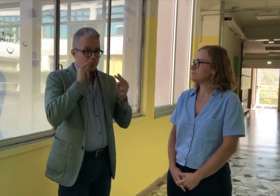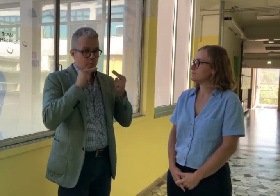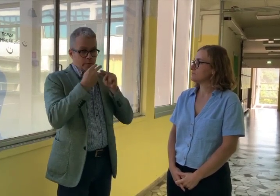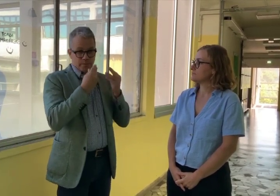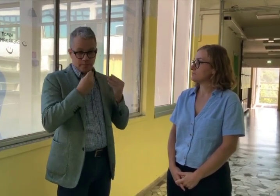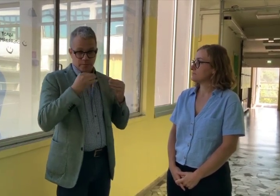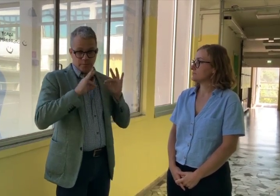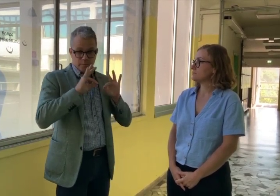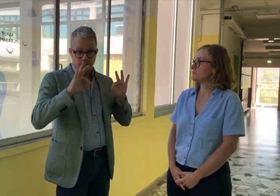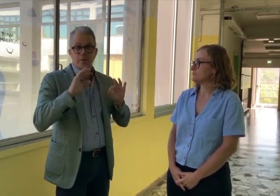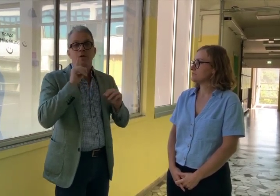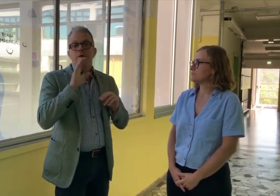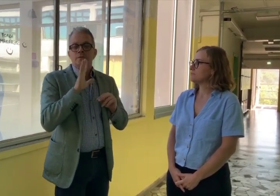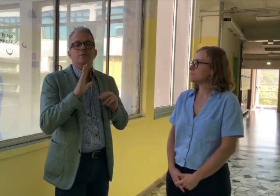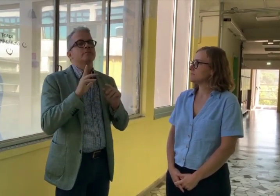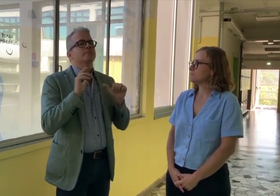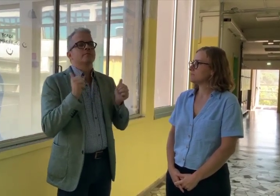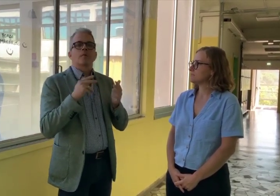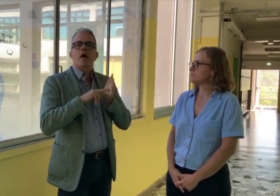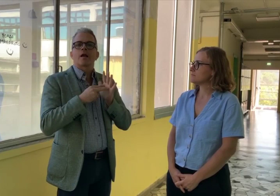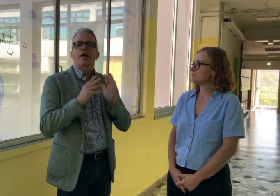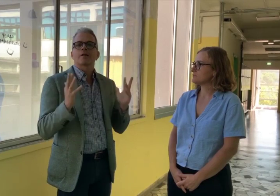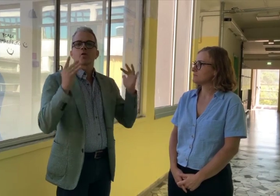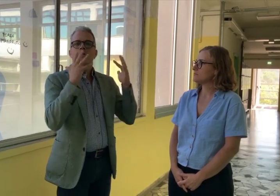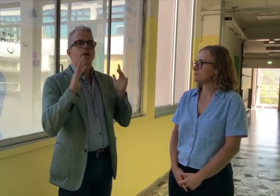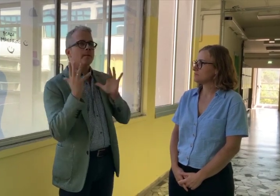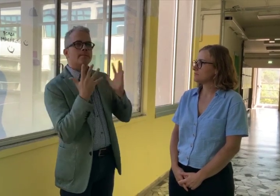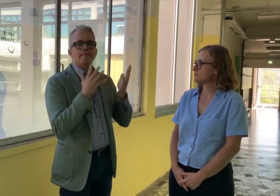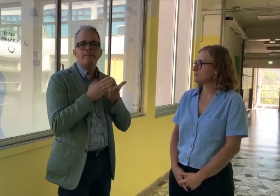secondo diversi punti di vista, ad esempio quello architettonico